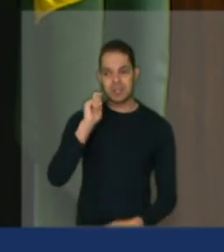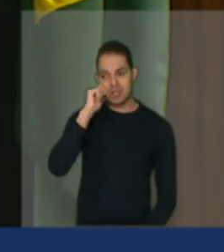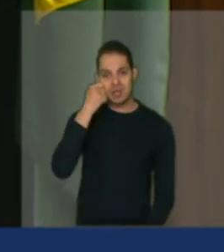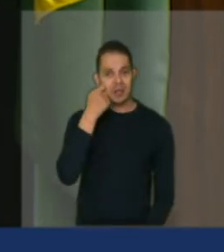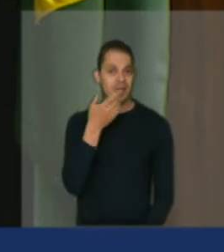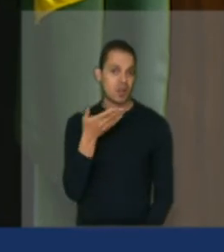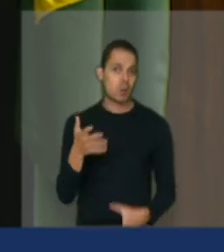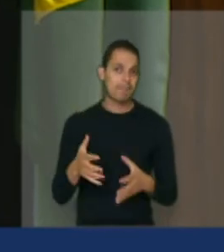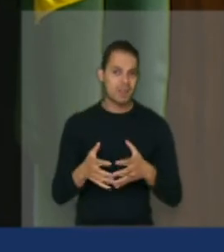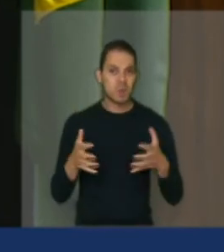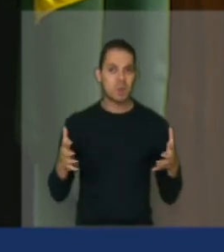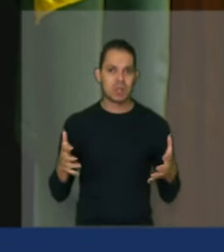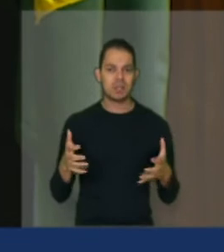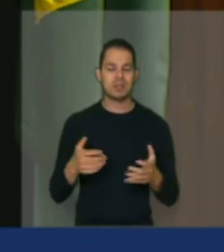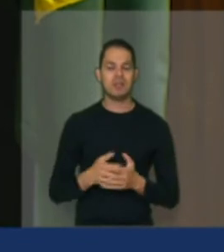NA REALIDADE SÃO NEGROS. É